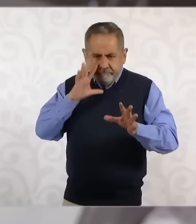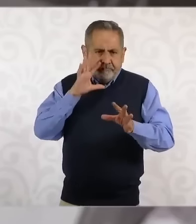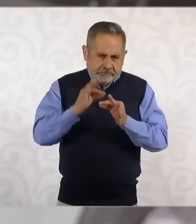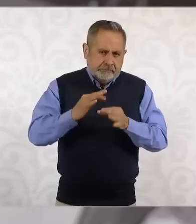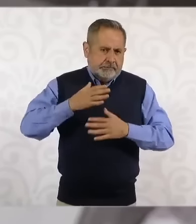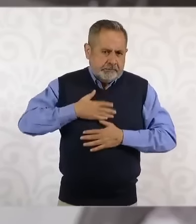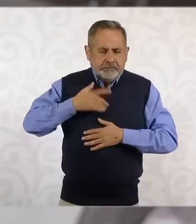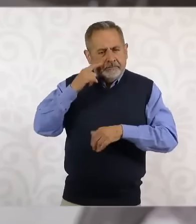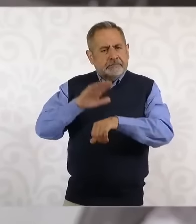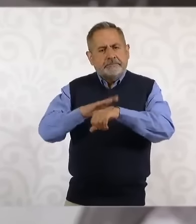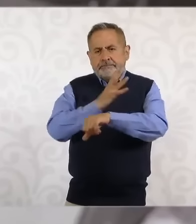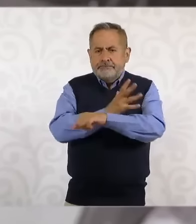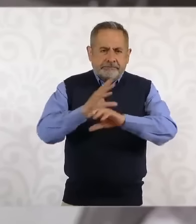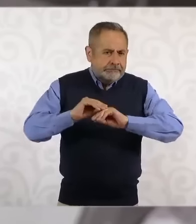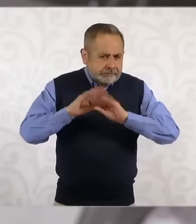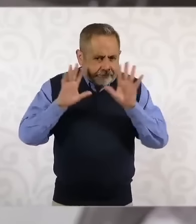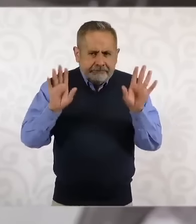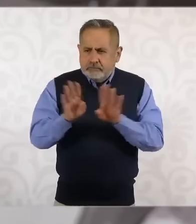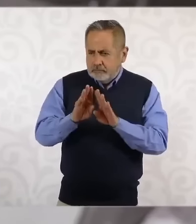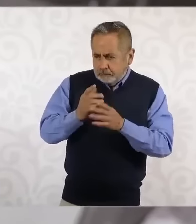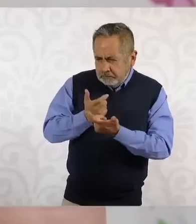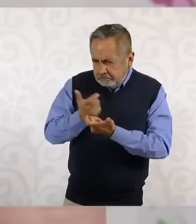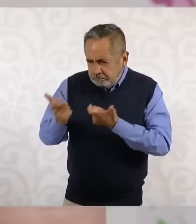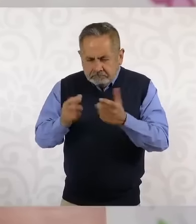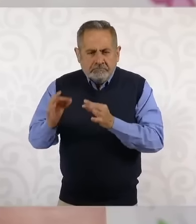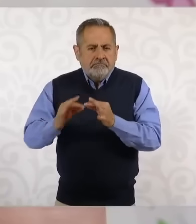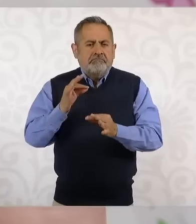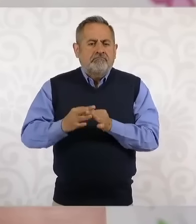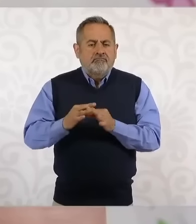transparente y financieramente viable, fortaleciendo el proceso de liquidación